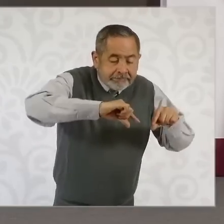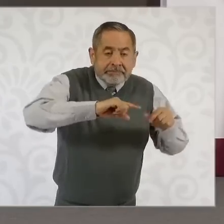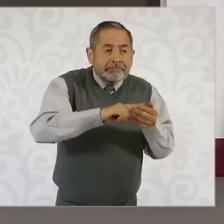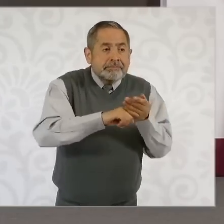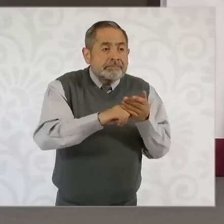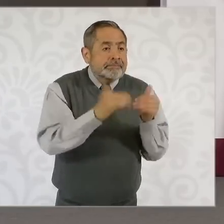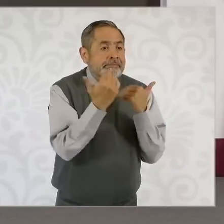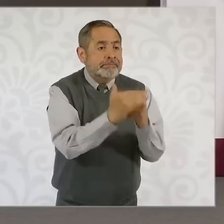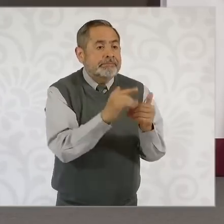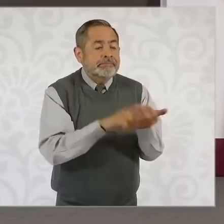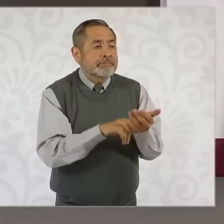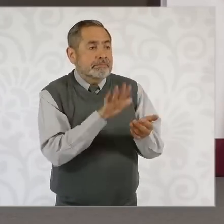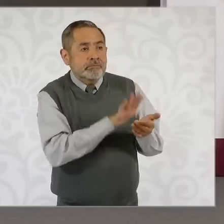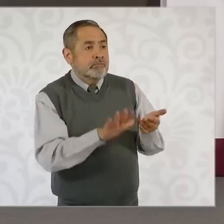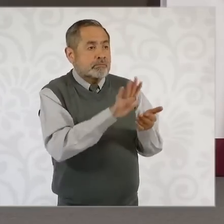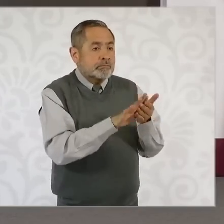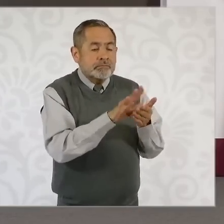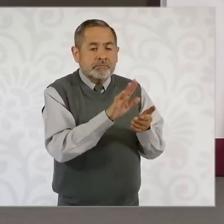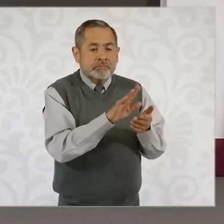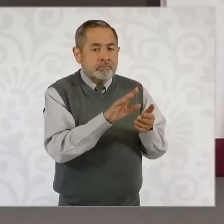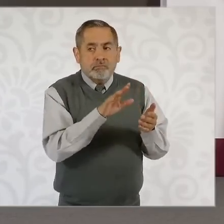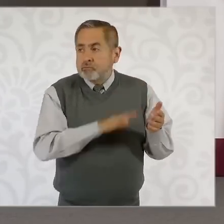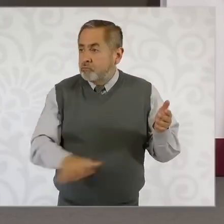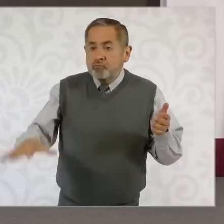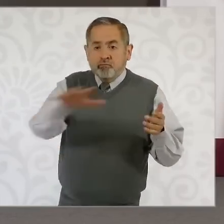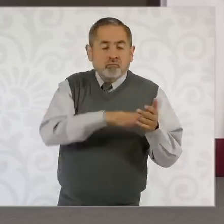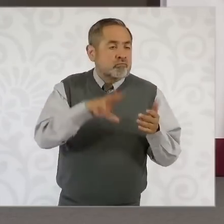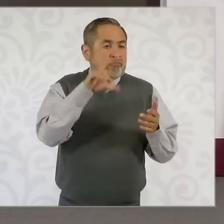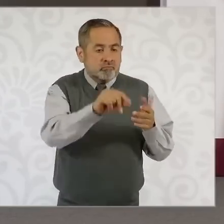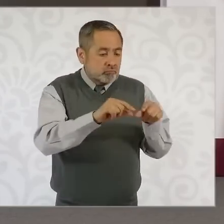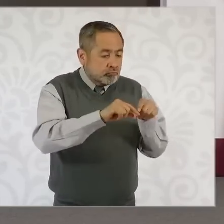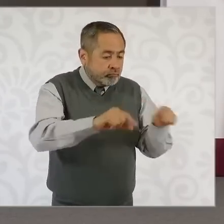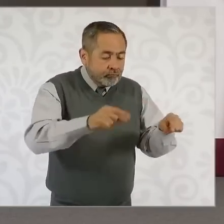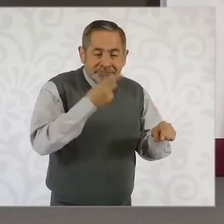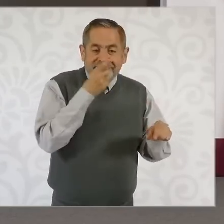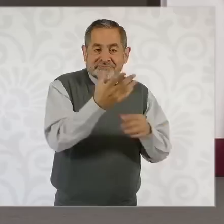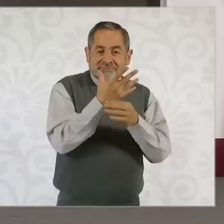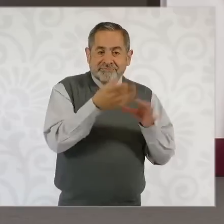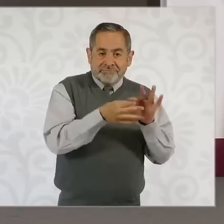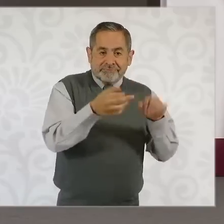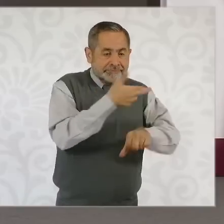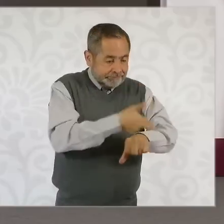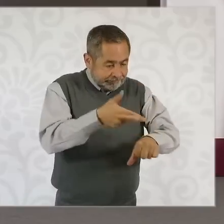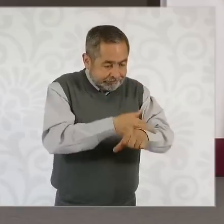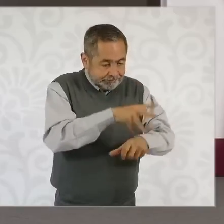del Golfo de México y que a la letra dice tomar todas las medidas apropiadas para renombrar como